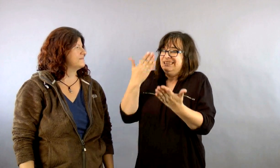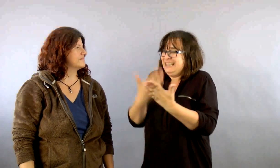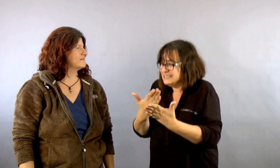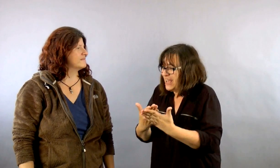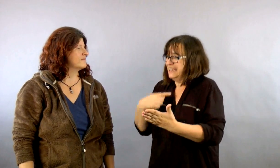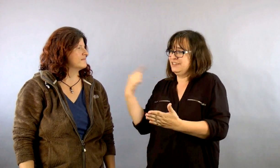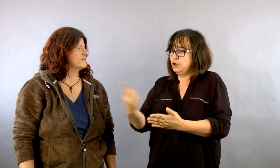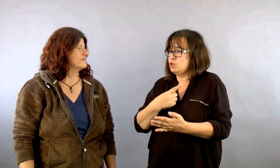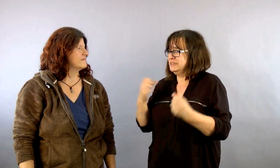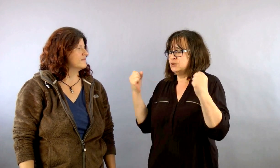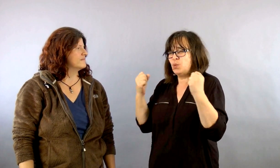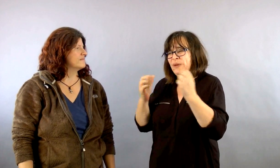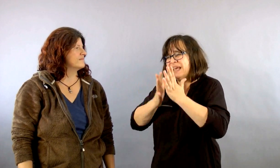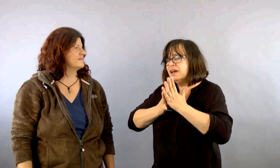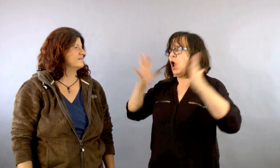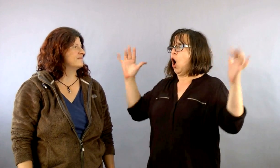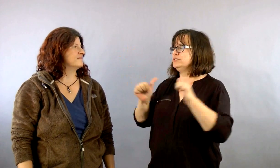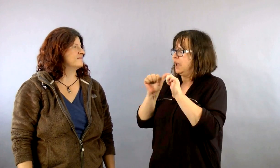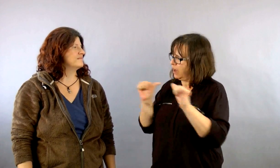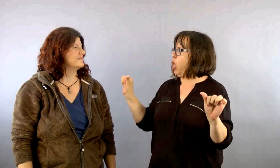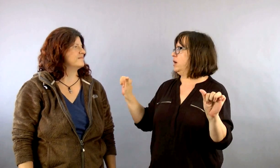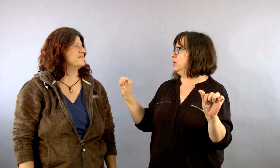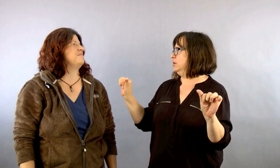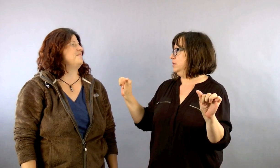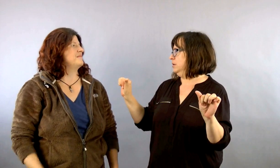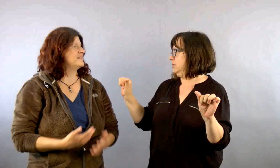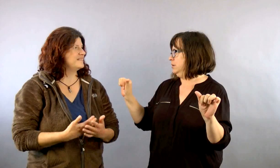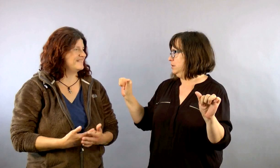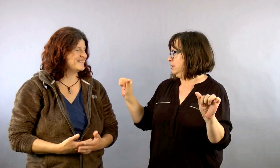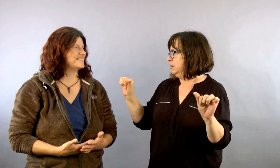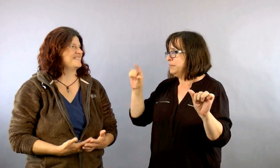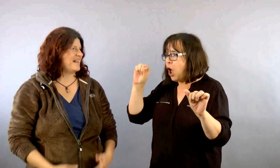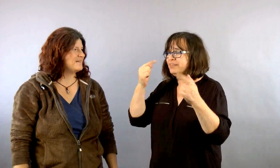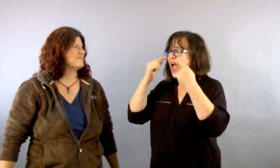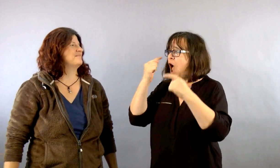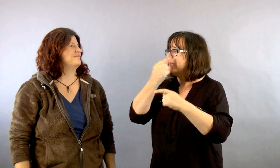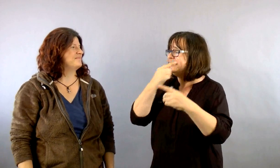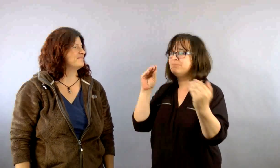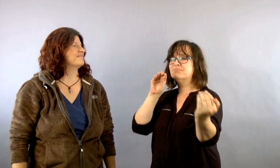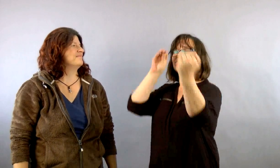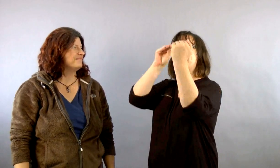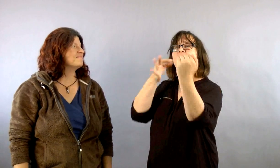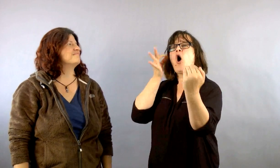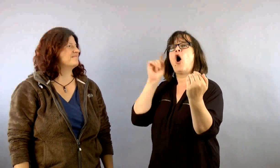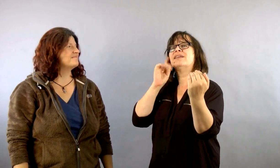Deshalb ist es für uns ein so großes Glück, endlich auf Augenhöhe zu sein